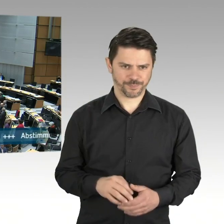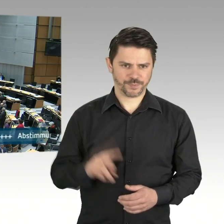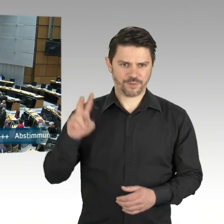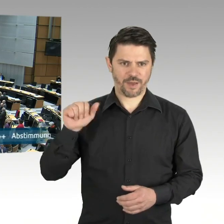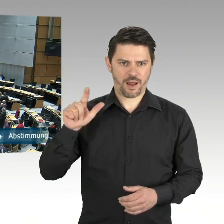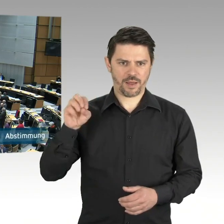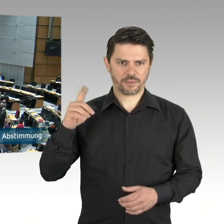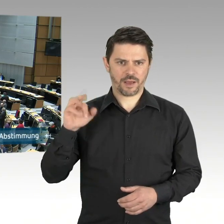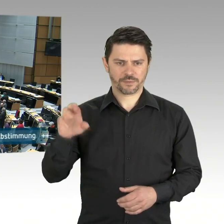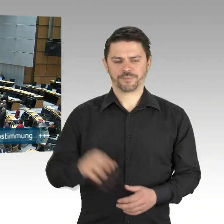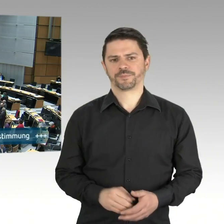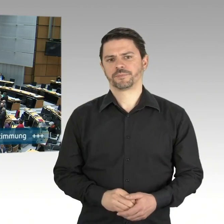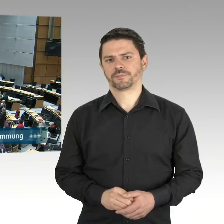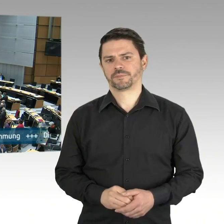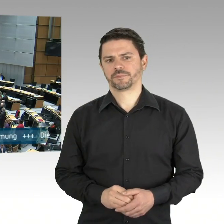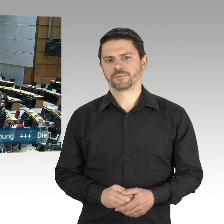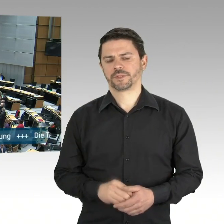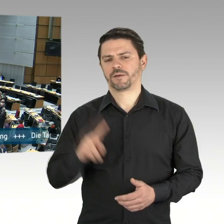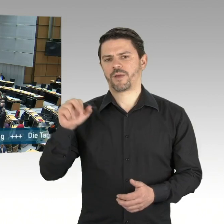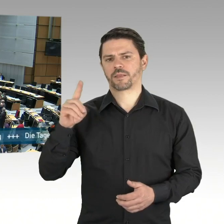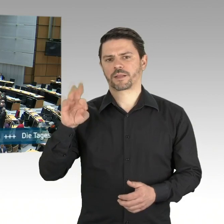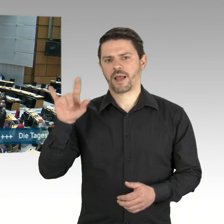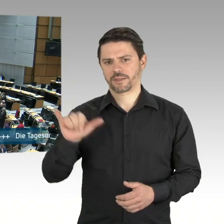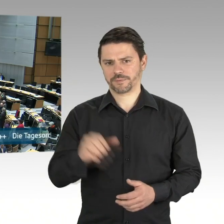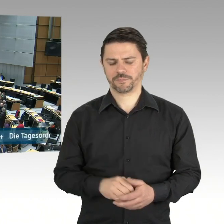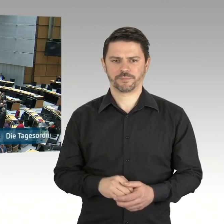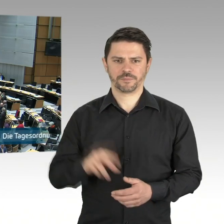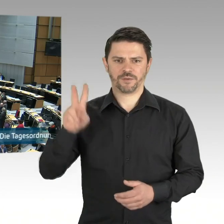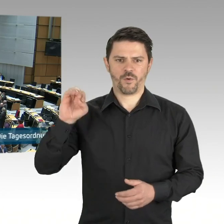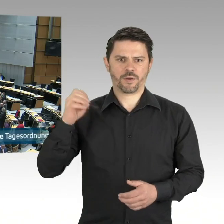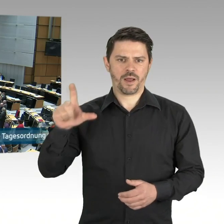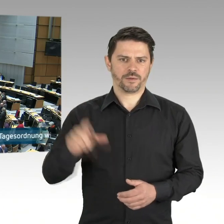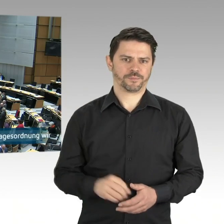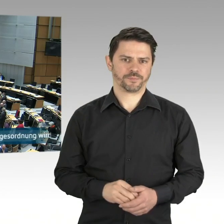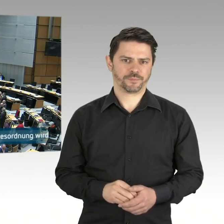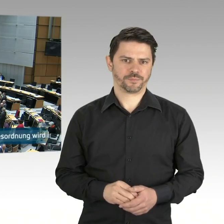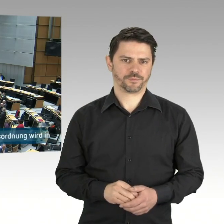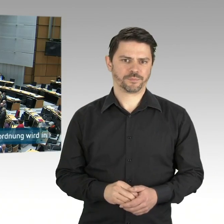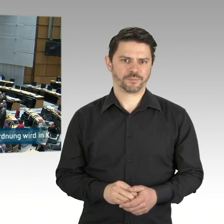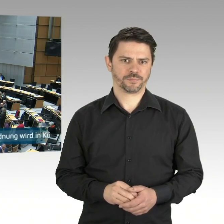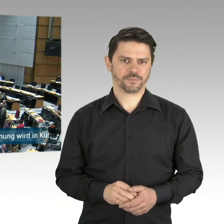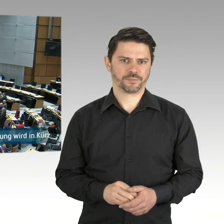Frau Katrin Vogel. Herr Sebastian Walter. Herr Kurt Wansner.